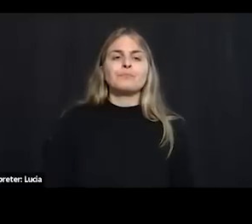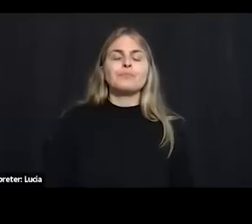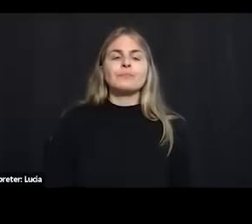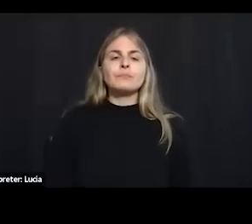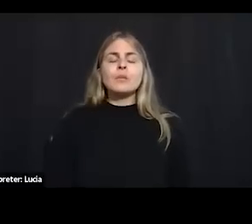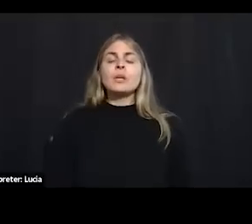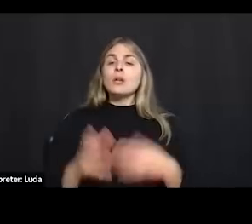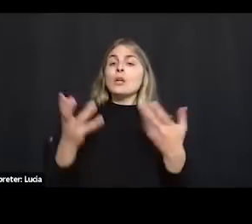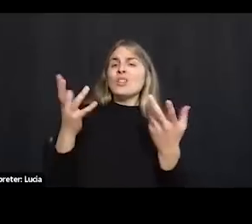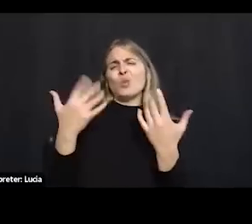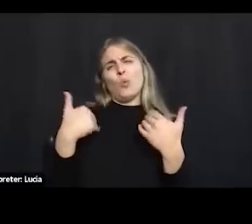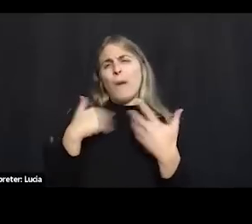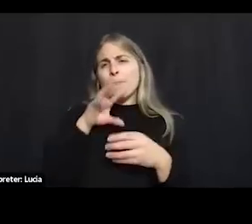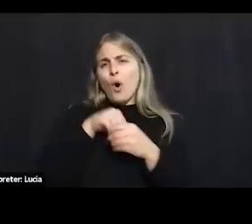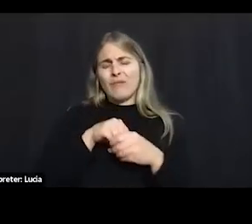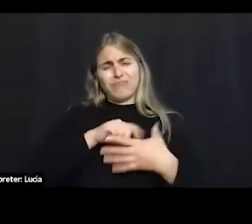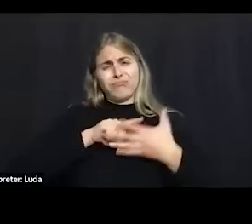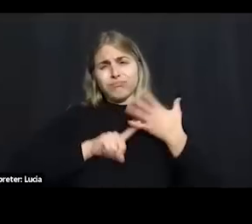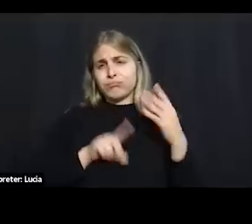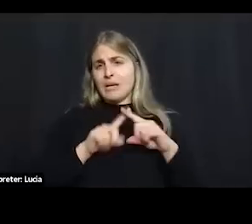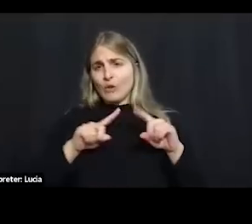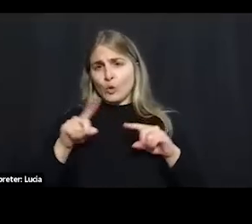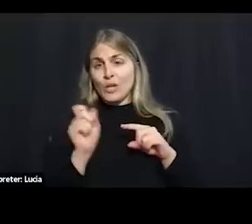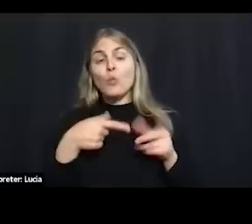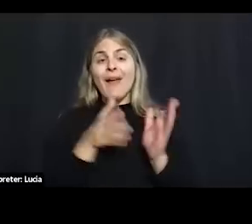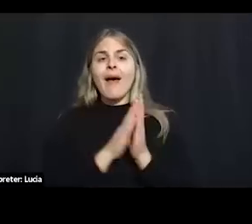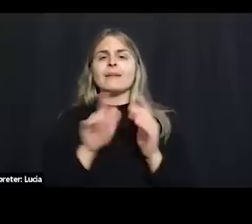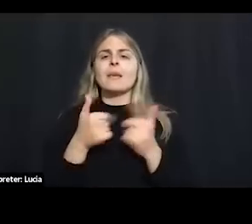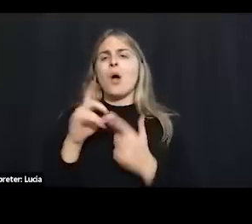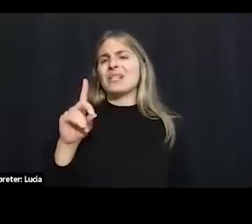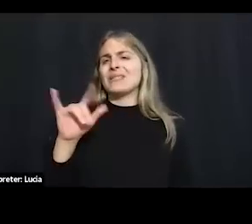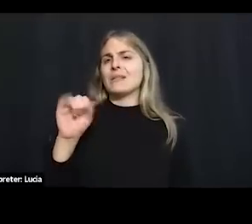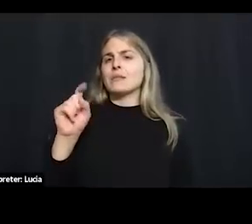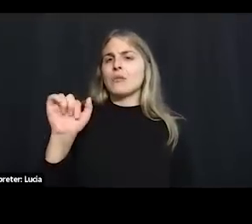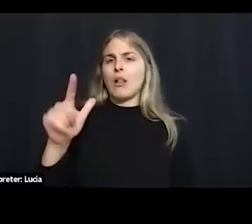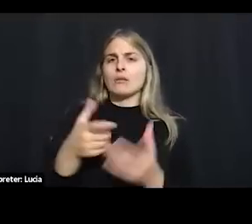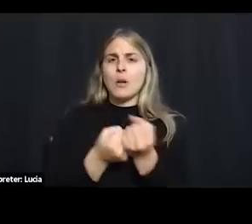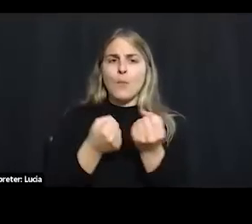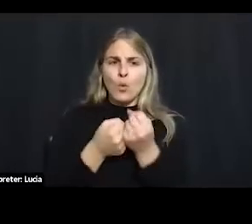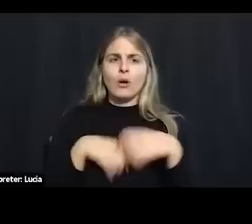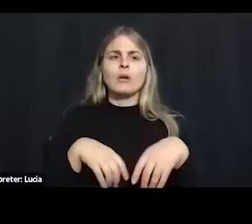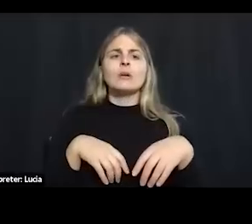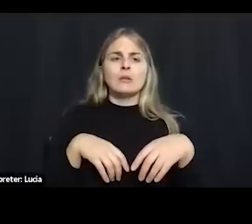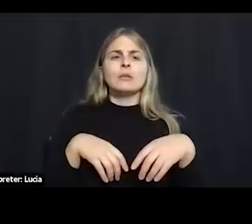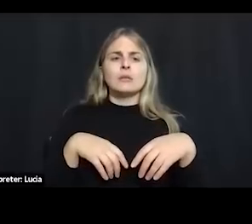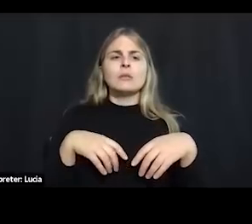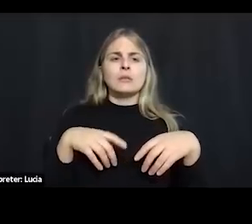Entre muchas otras preguntas, les preguntamos sobre los apoyos distales. Usamos una medida modificada, una versión de la medida de apoyo distal, donde se les preguntó a las personas sobre interacciones